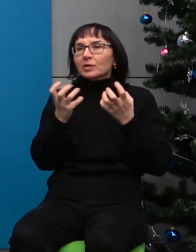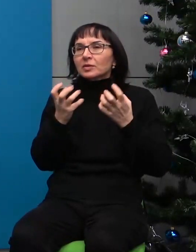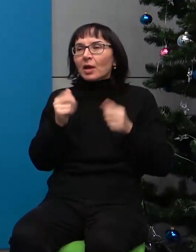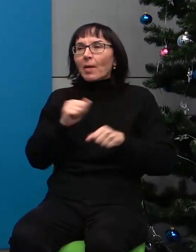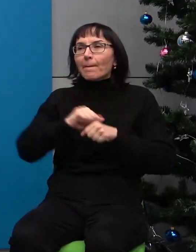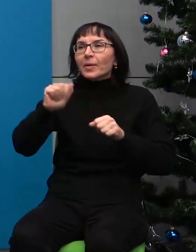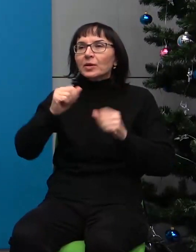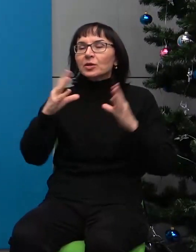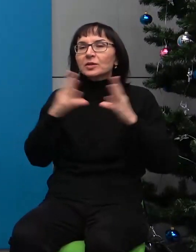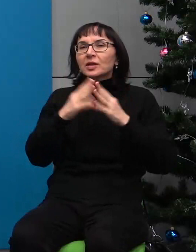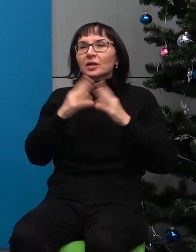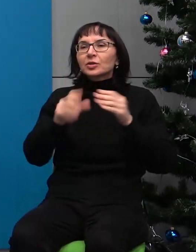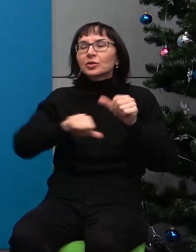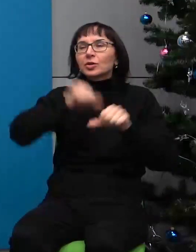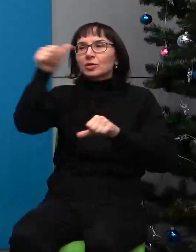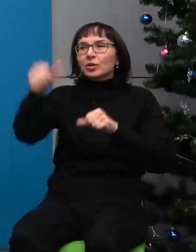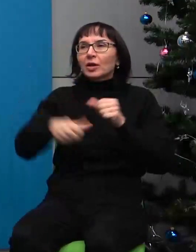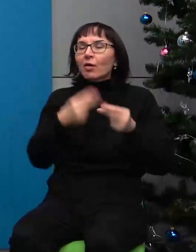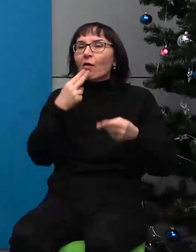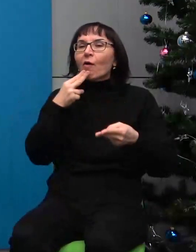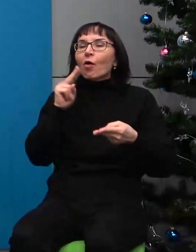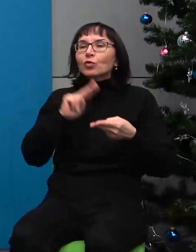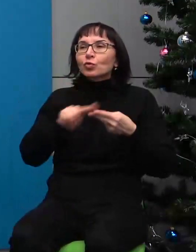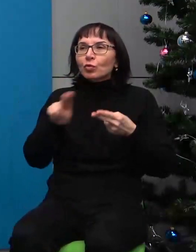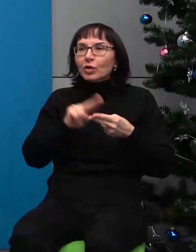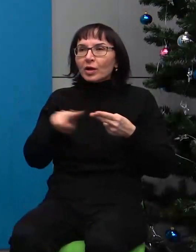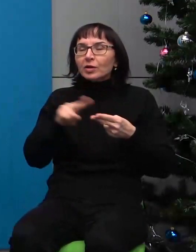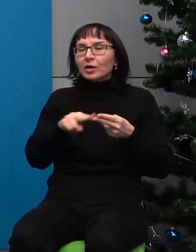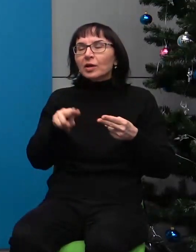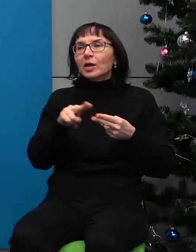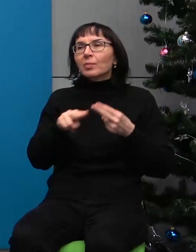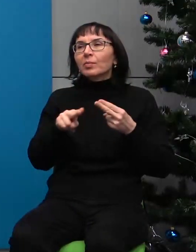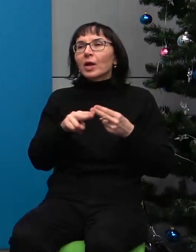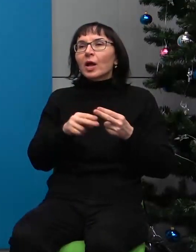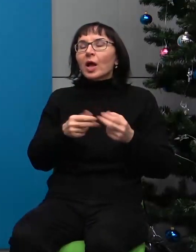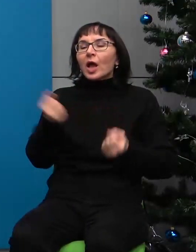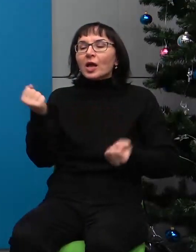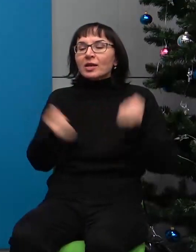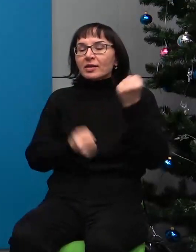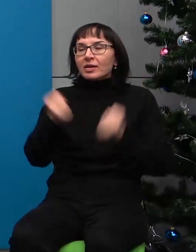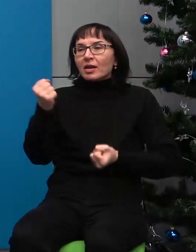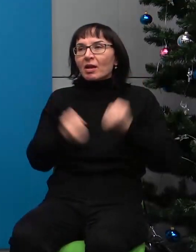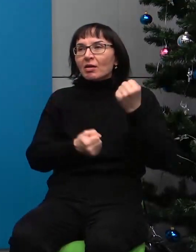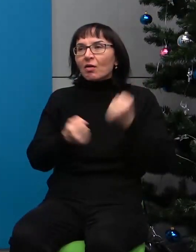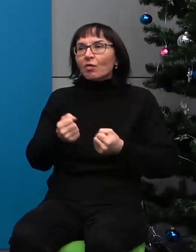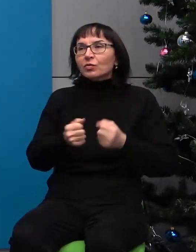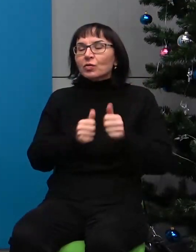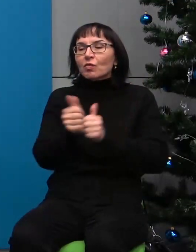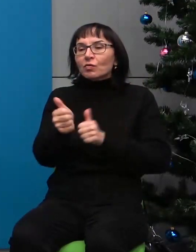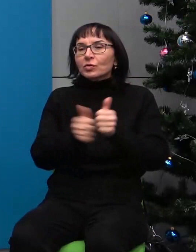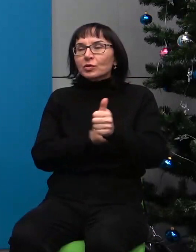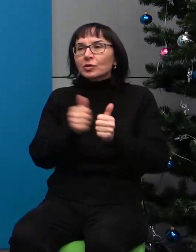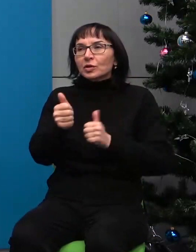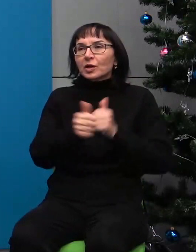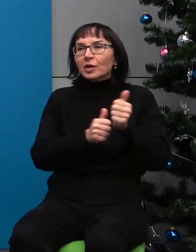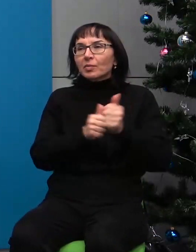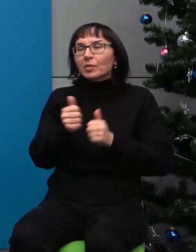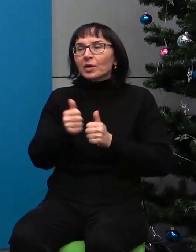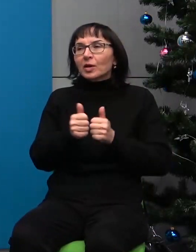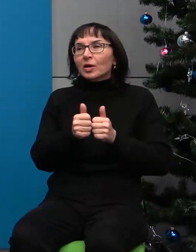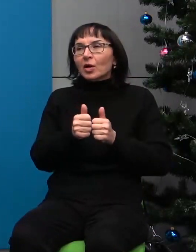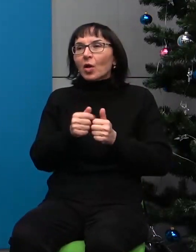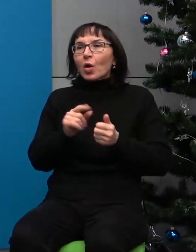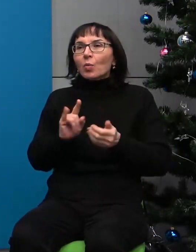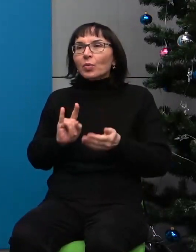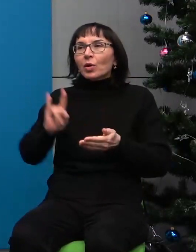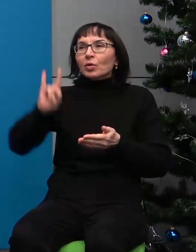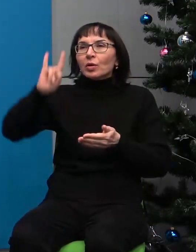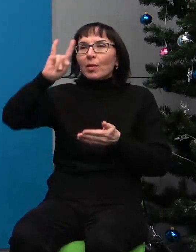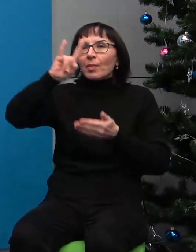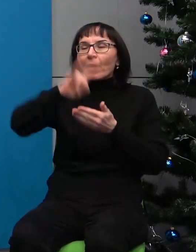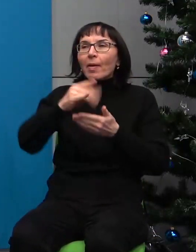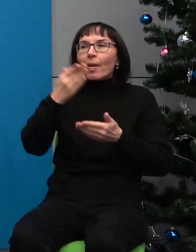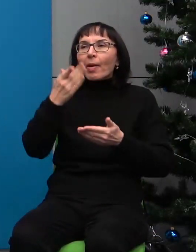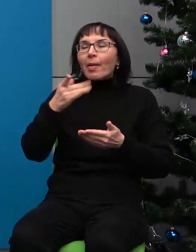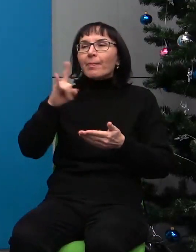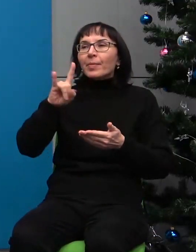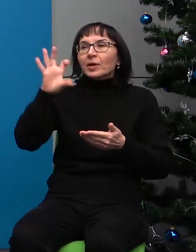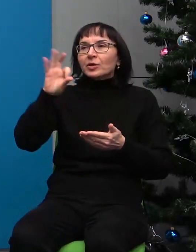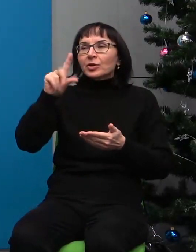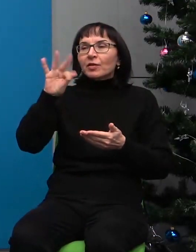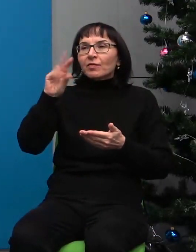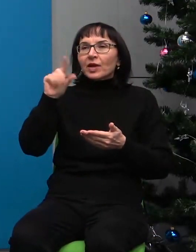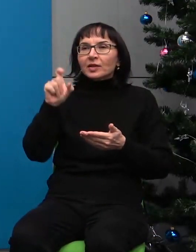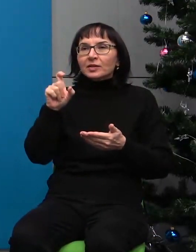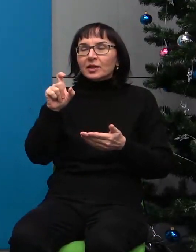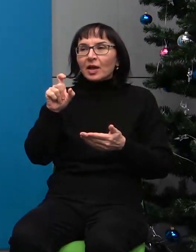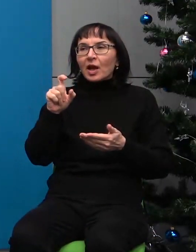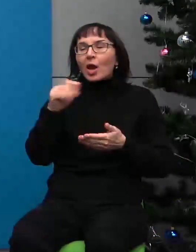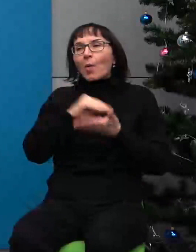Ja bym był cukiernikiem, bo lubiłem słodycze, kierowcom rajdowym, pilotem myśliwca i potem ewentualnie pisarzem albo dziennikarzem.